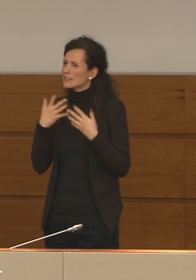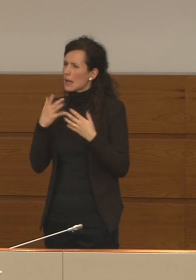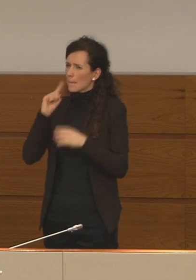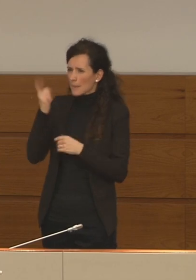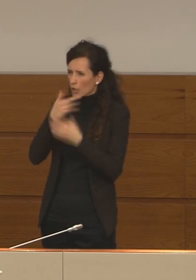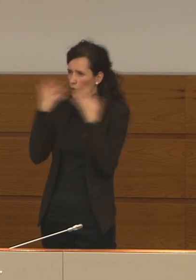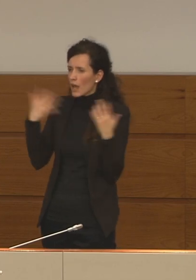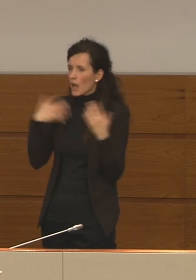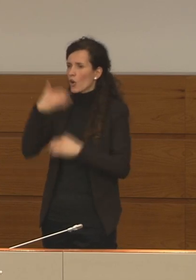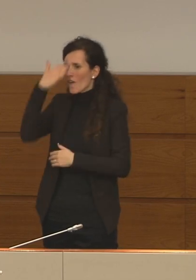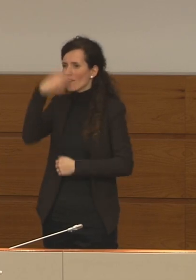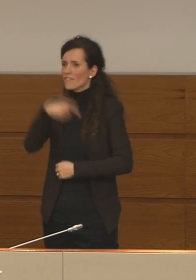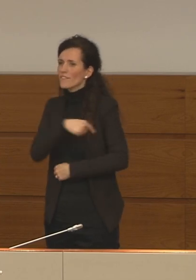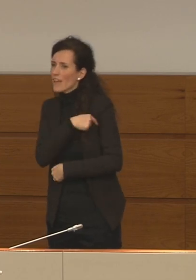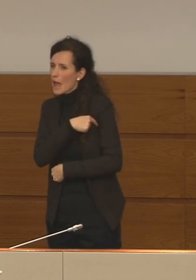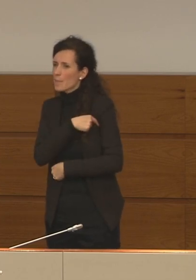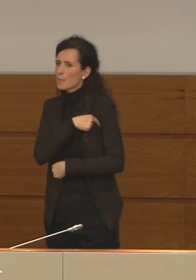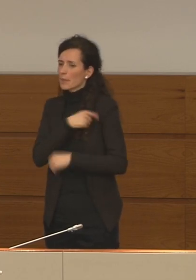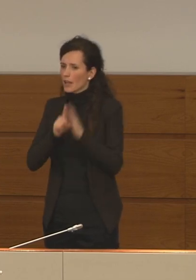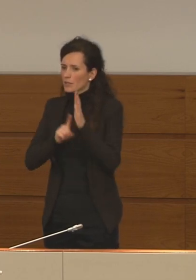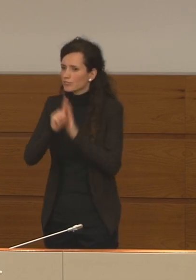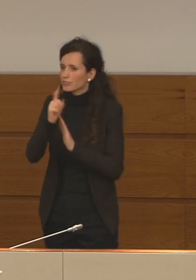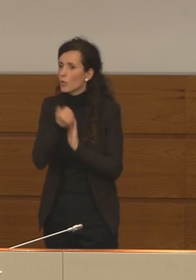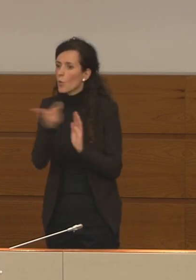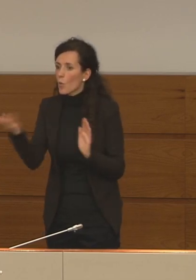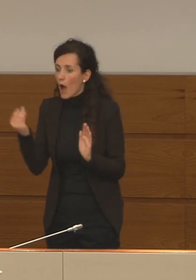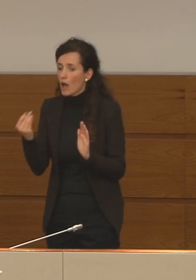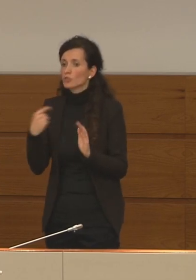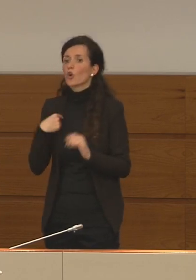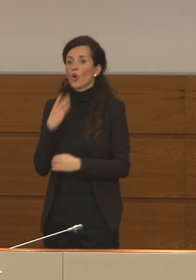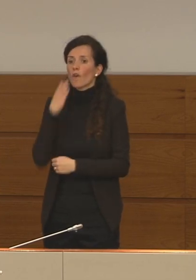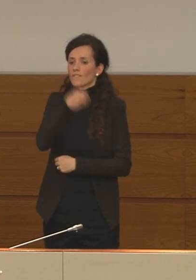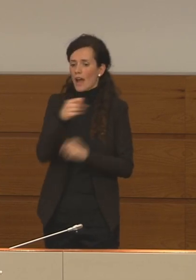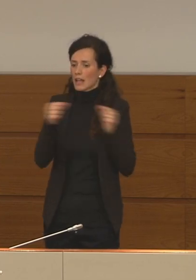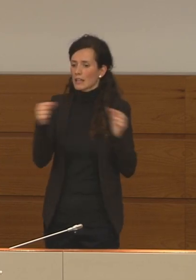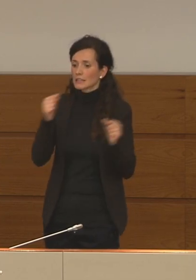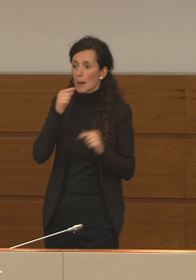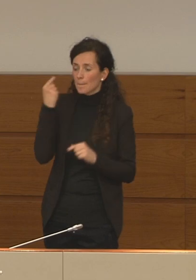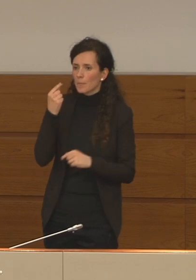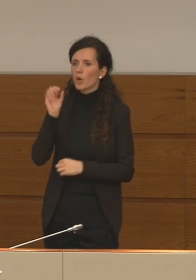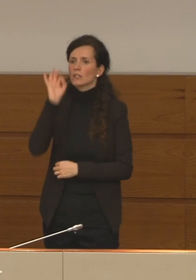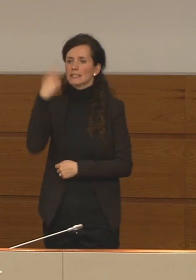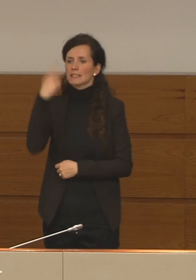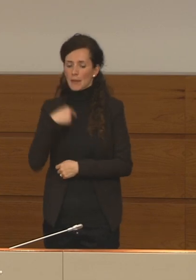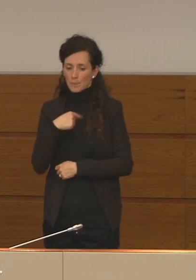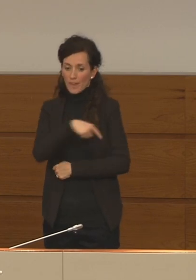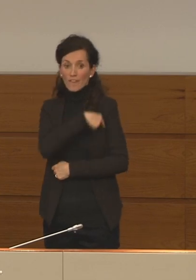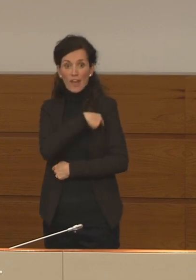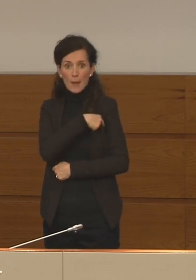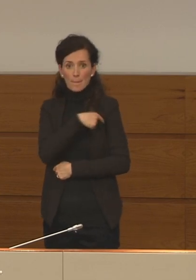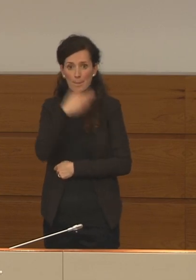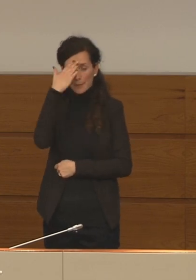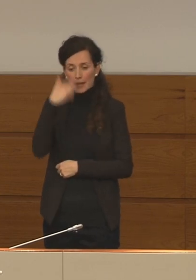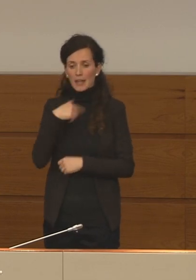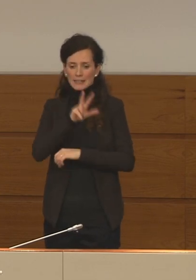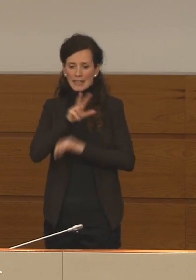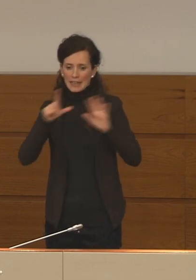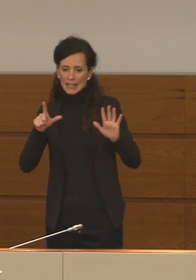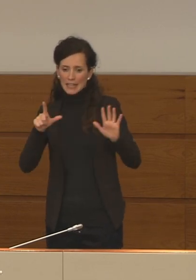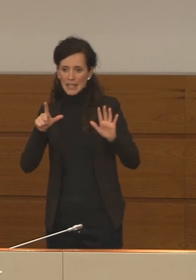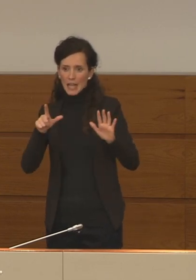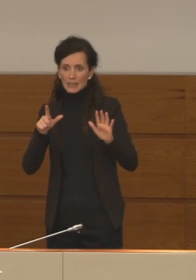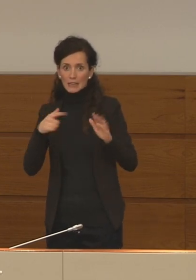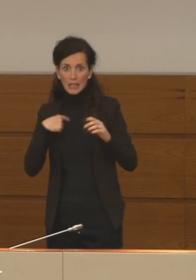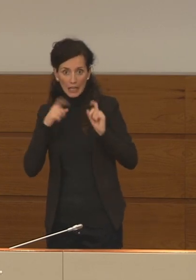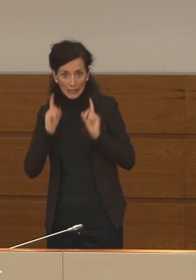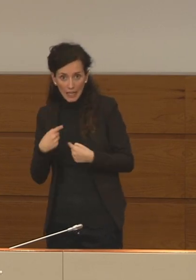andare a fare il tampone?". La seconda domanda è